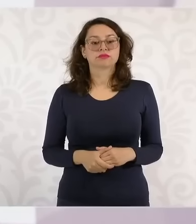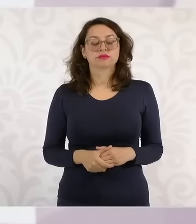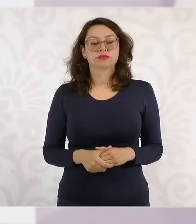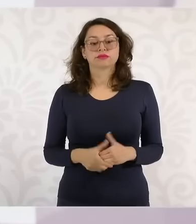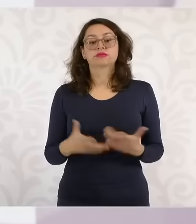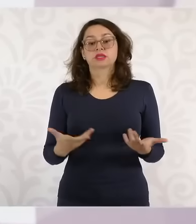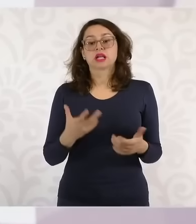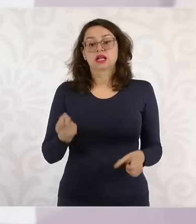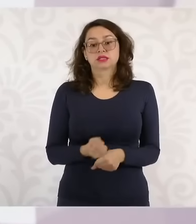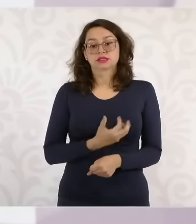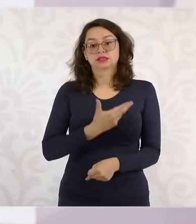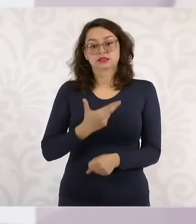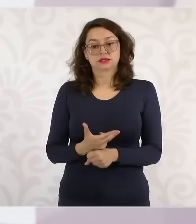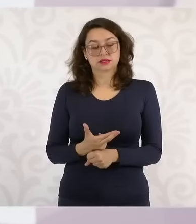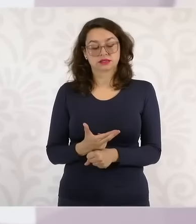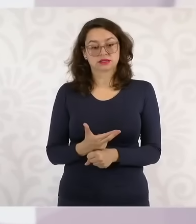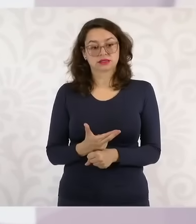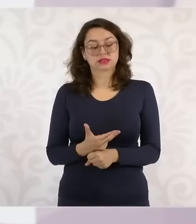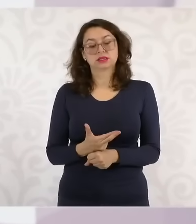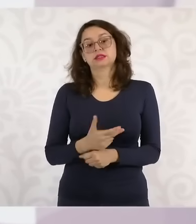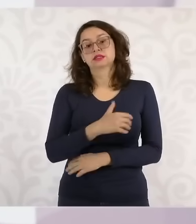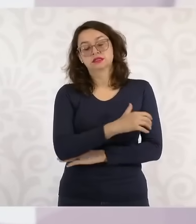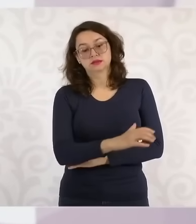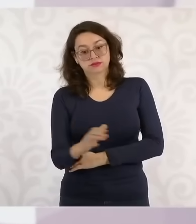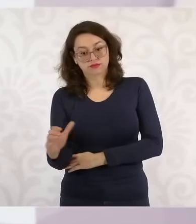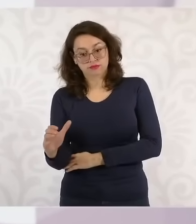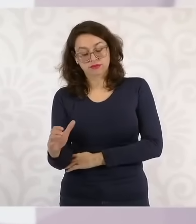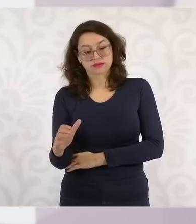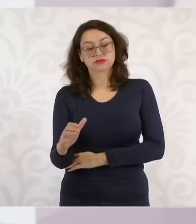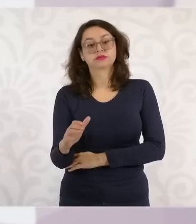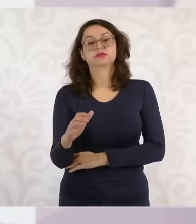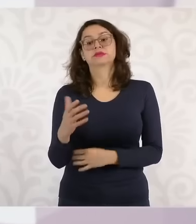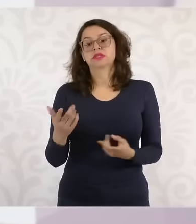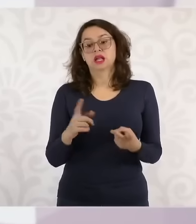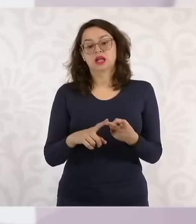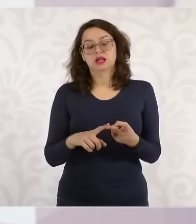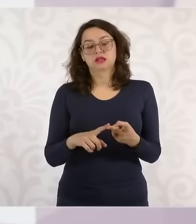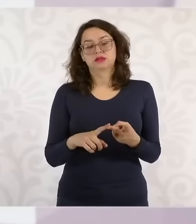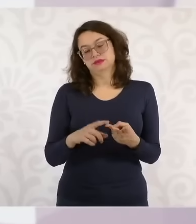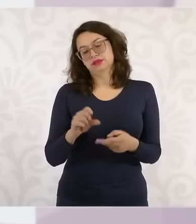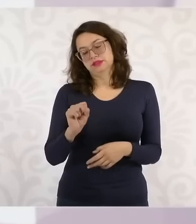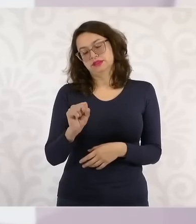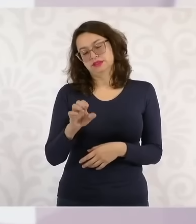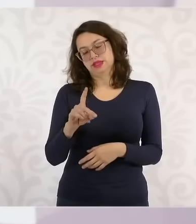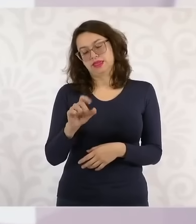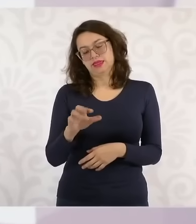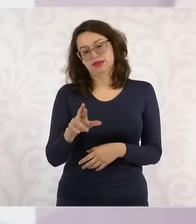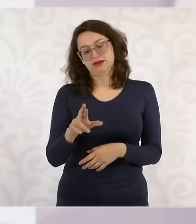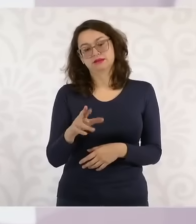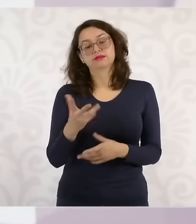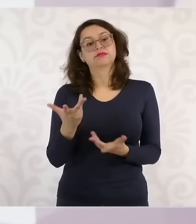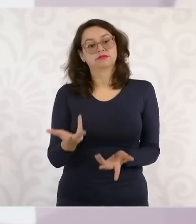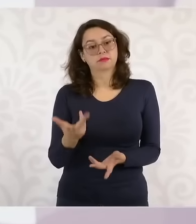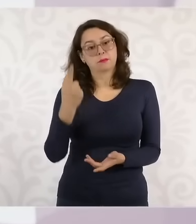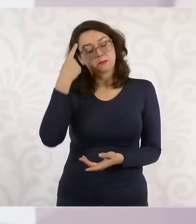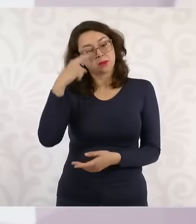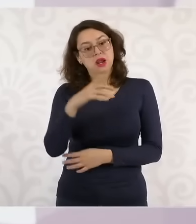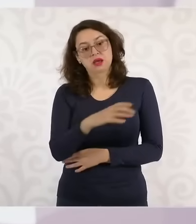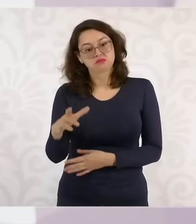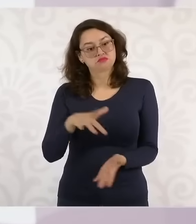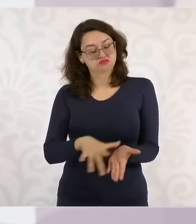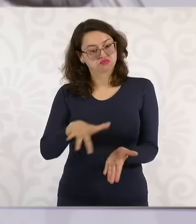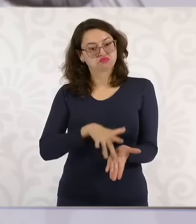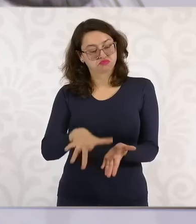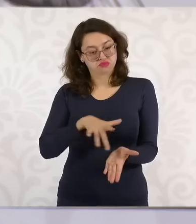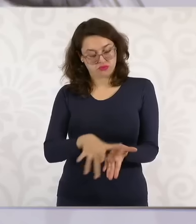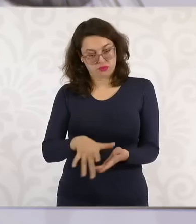Secretaría de Agricultura y Desarrollo Rural, eh precisamente en el apoyo a los productores y que